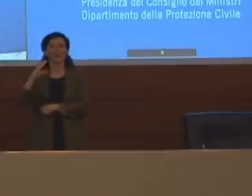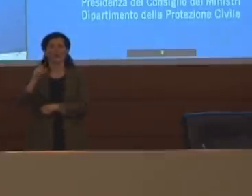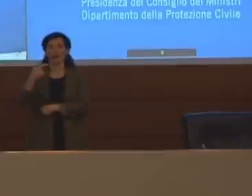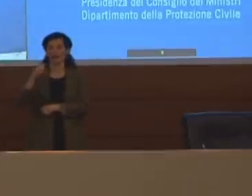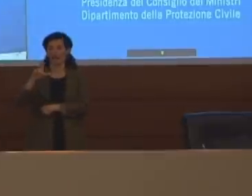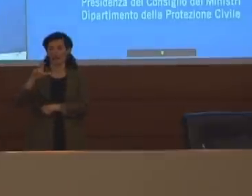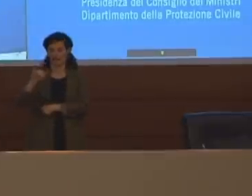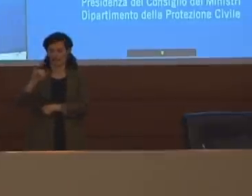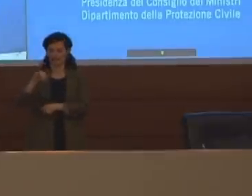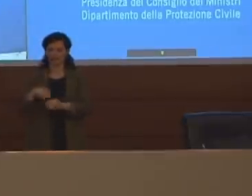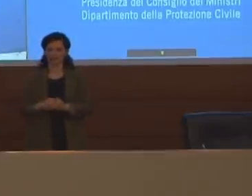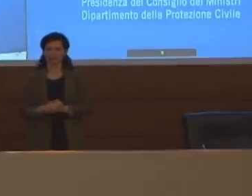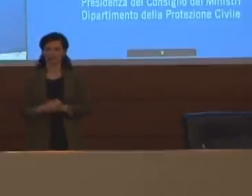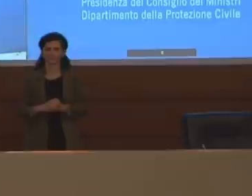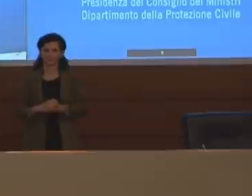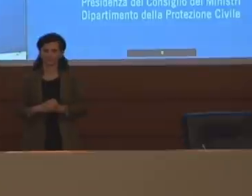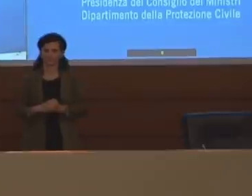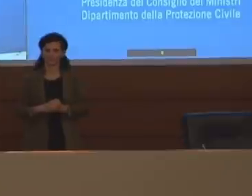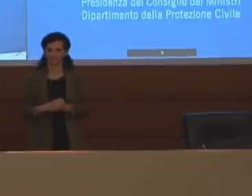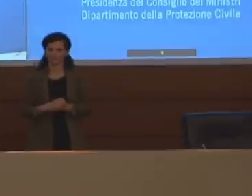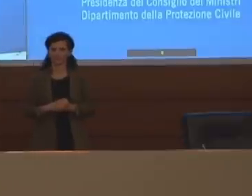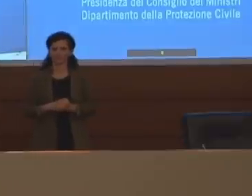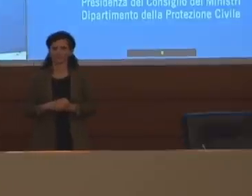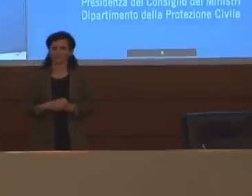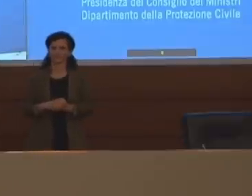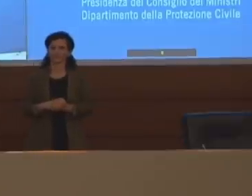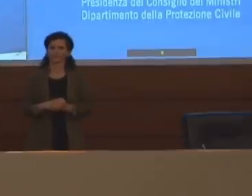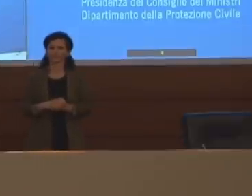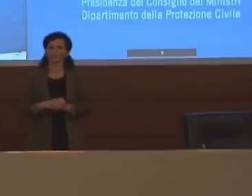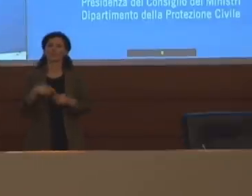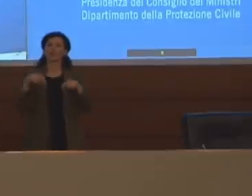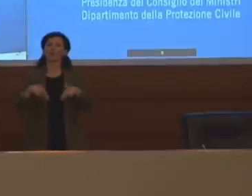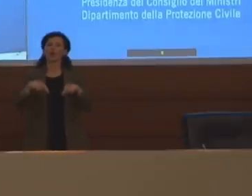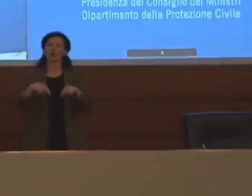Allora, il bilancio di oggi. Il totale delle persone attualmente